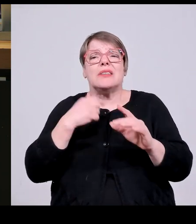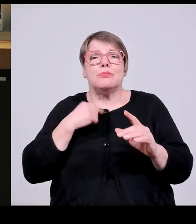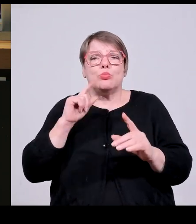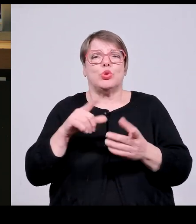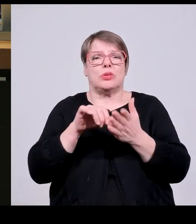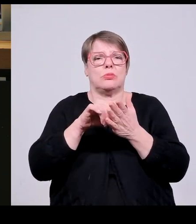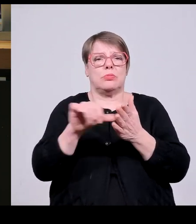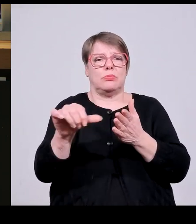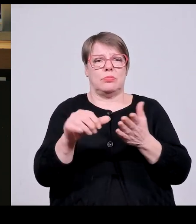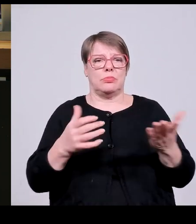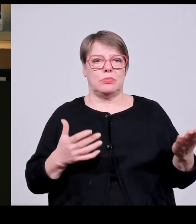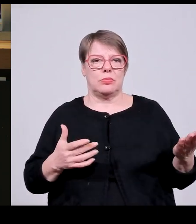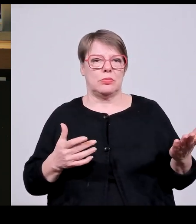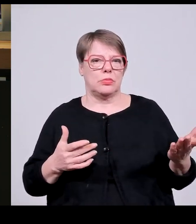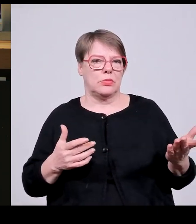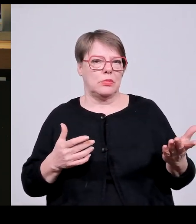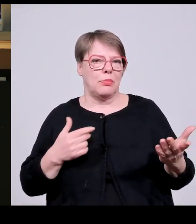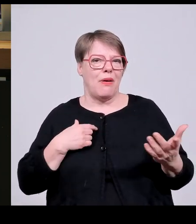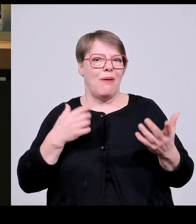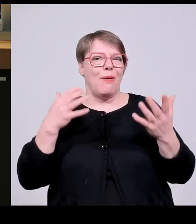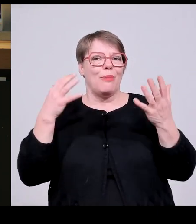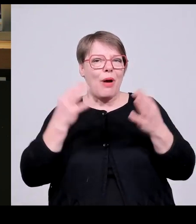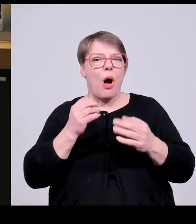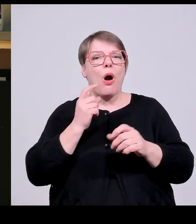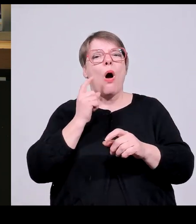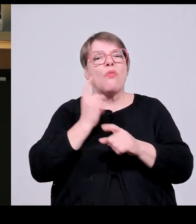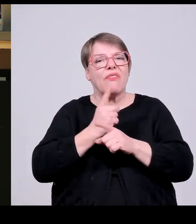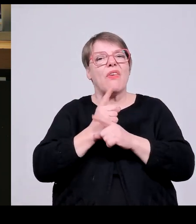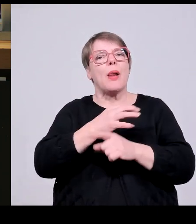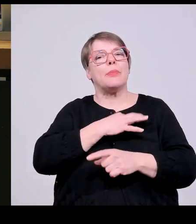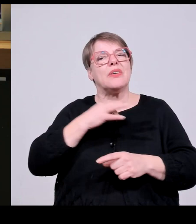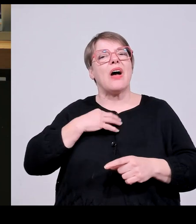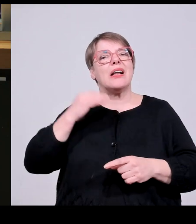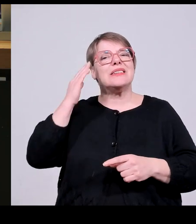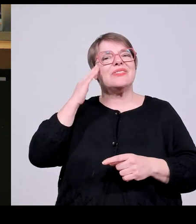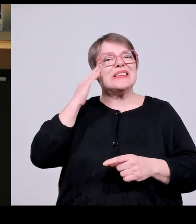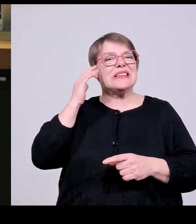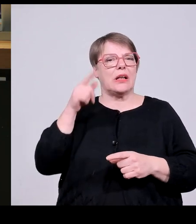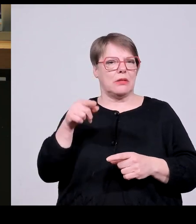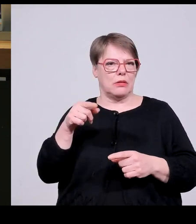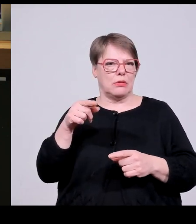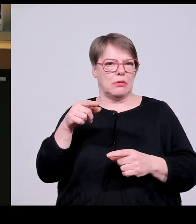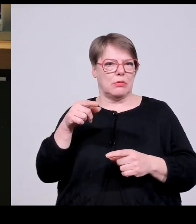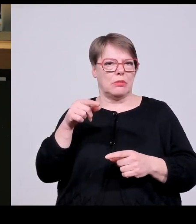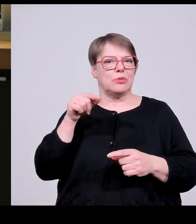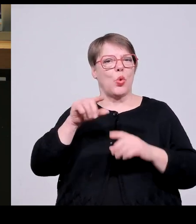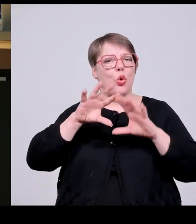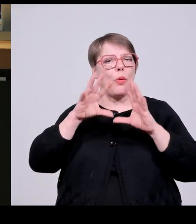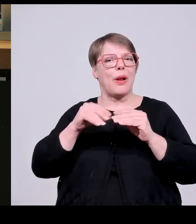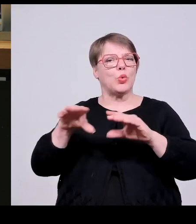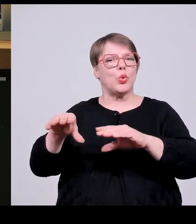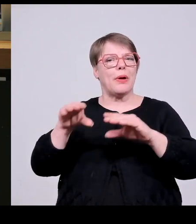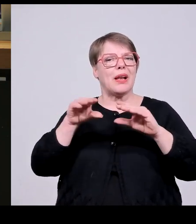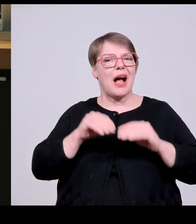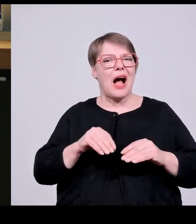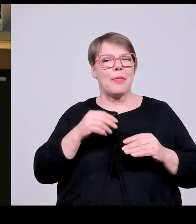nicht sinnvoll zu sein, die Verhandlungen für nicht in diese Richtung sondern es geht hier um eine Teil - einen Teil Erwerb.